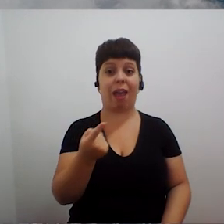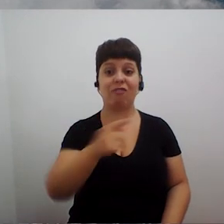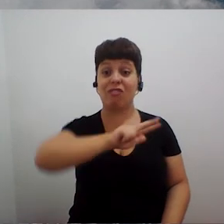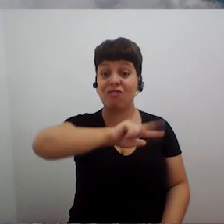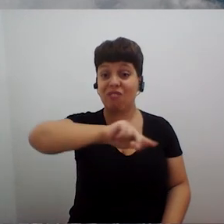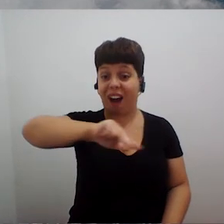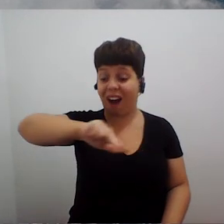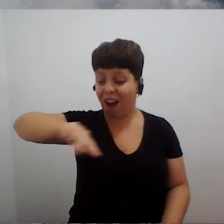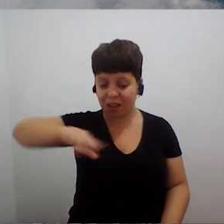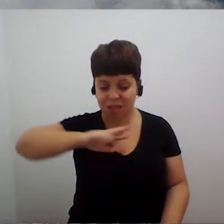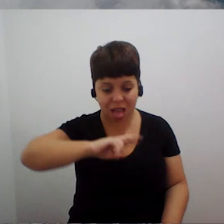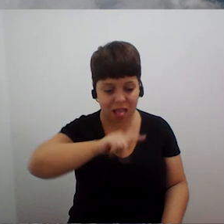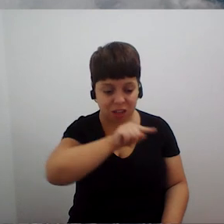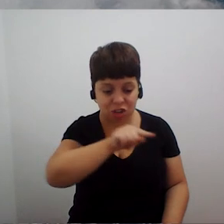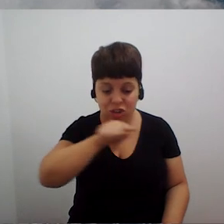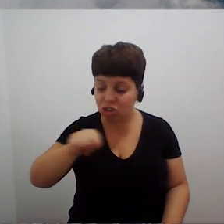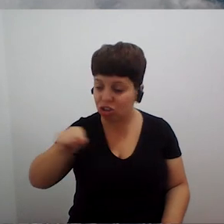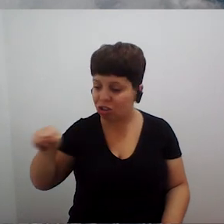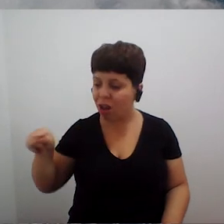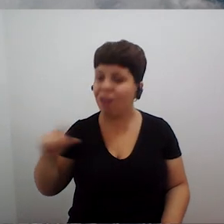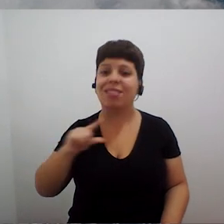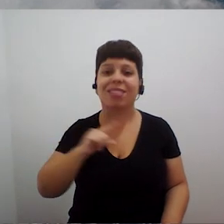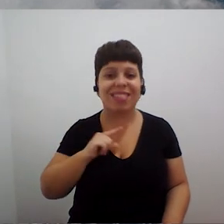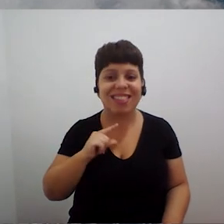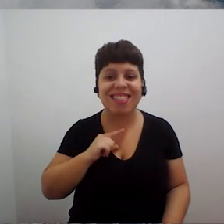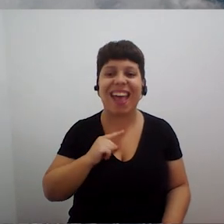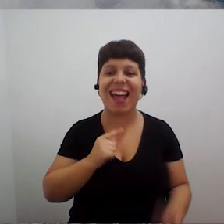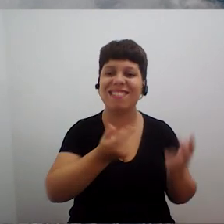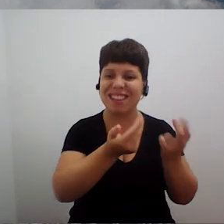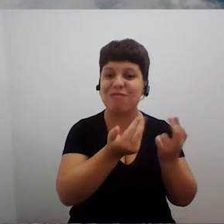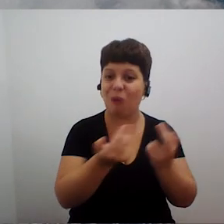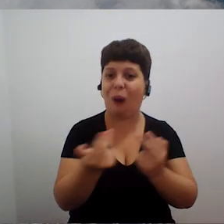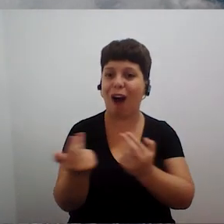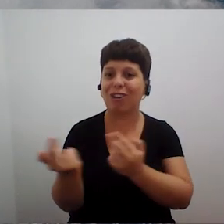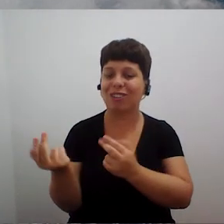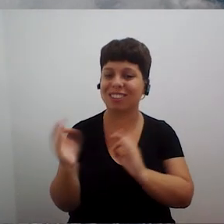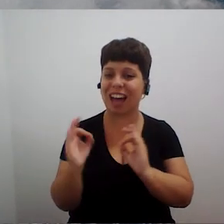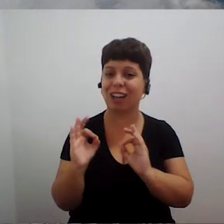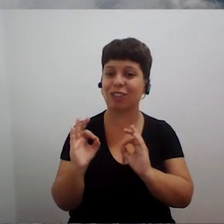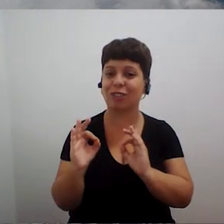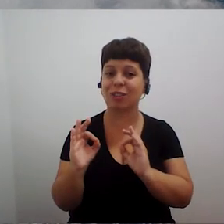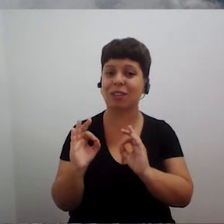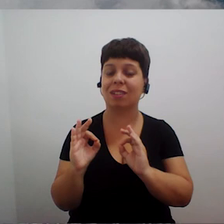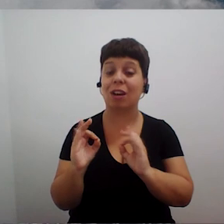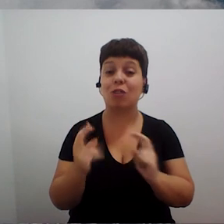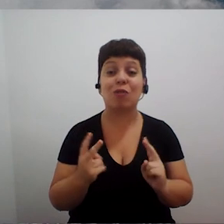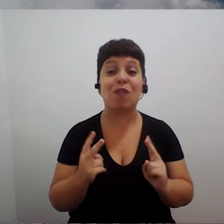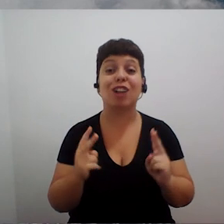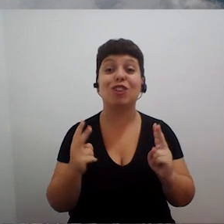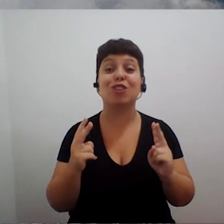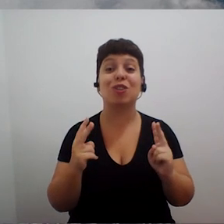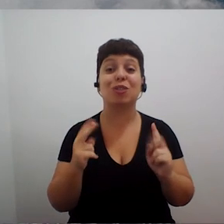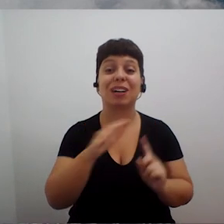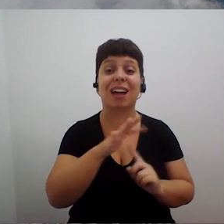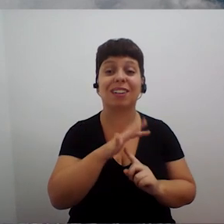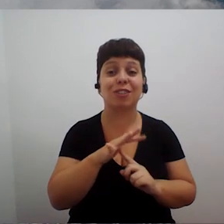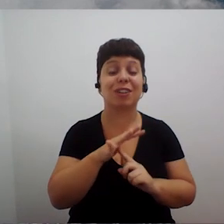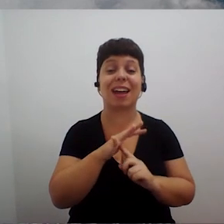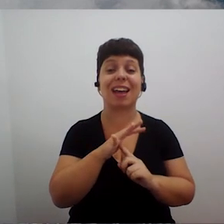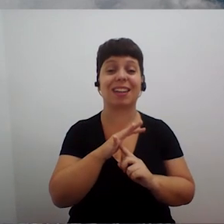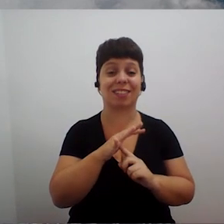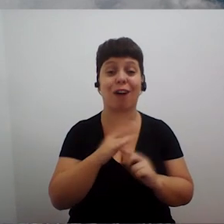representações religiosas a gente encontra uma harmonia total sobre o valor da natureza, da criação